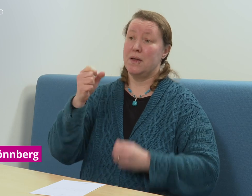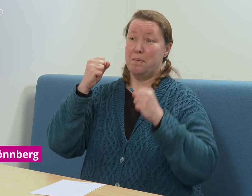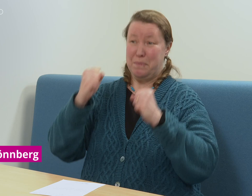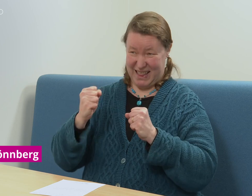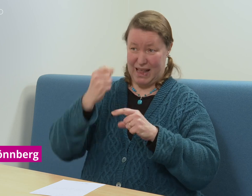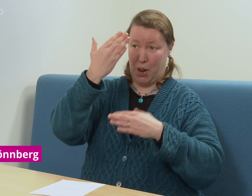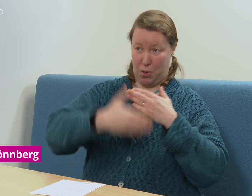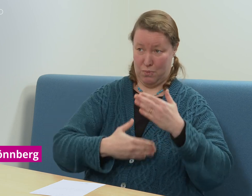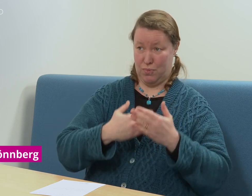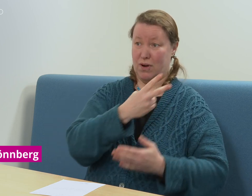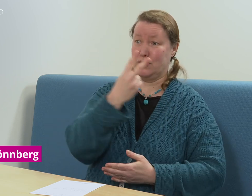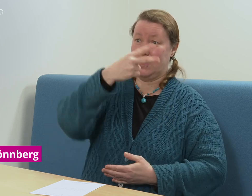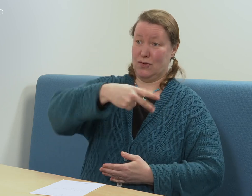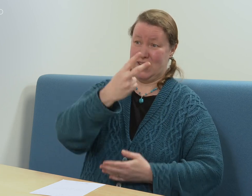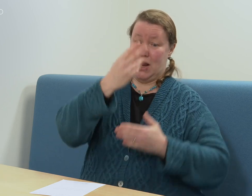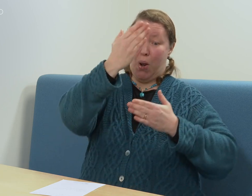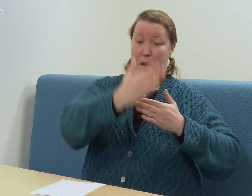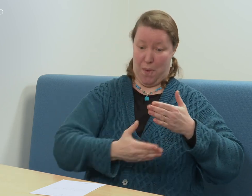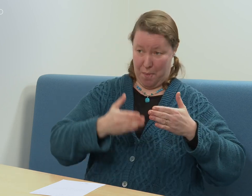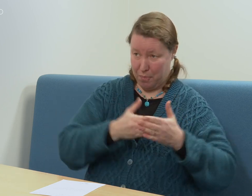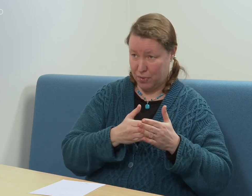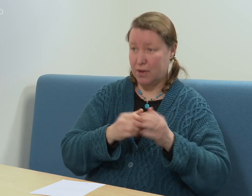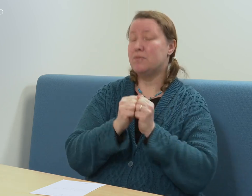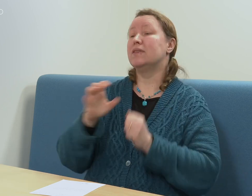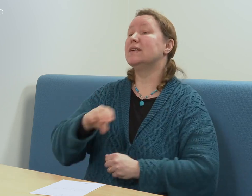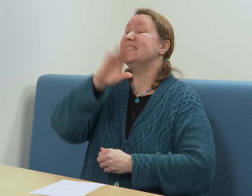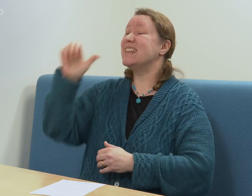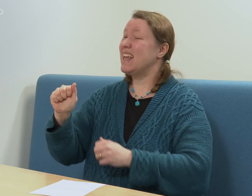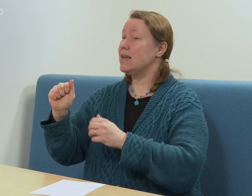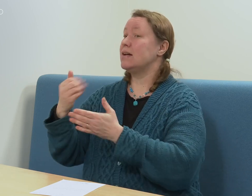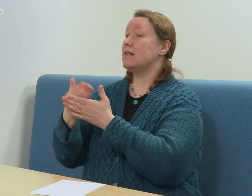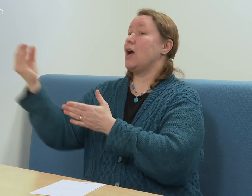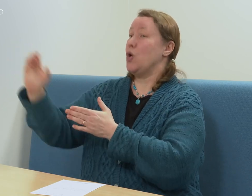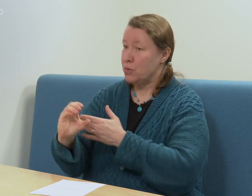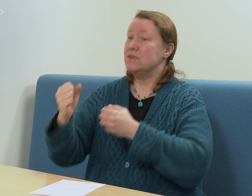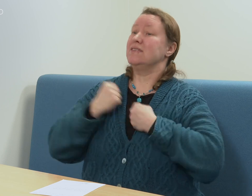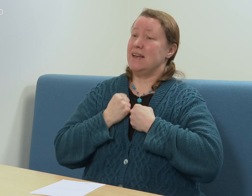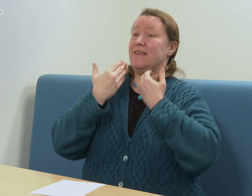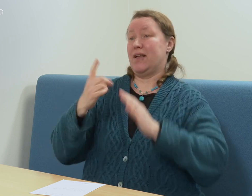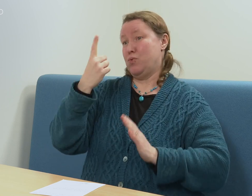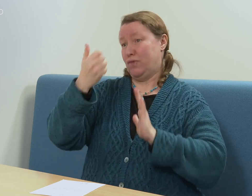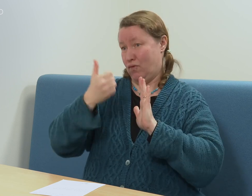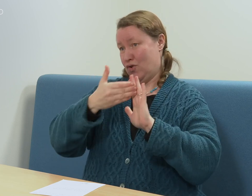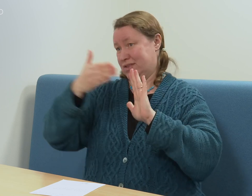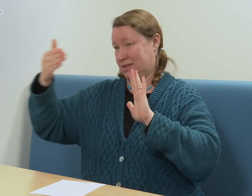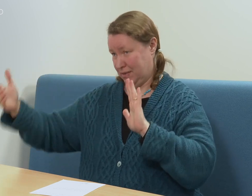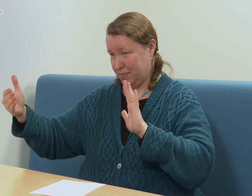Alun perin palvelun piti tosiaan päättyä vuoden 2022 loppuun mennessä, - mutta STEA:n rahoituksen turvin sitä pystyttiin jatkamaan vielä vuodella.